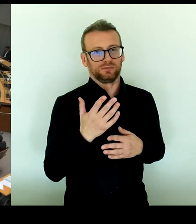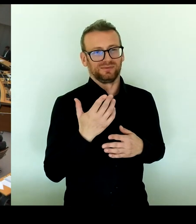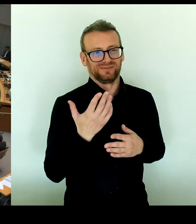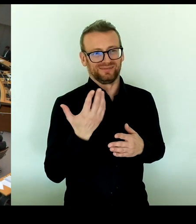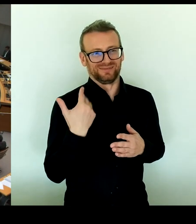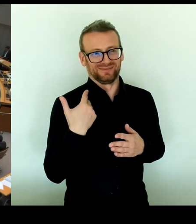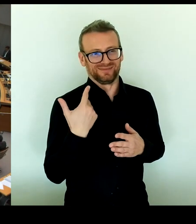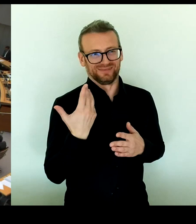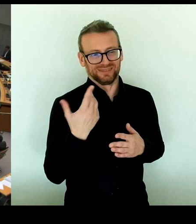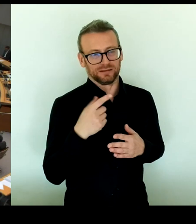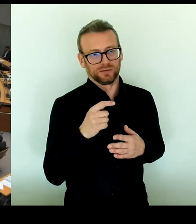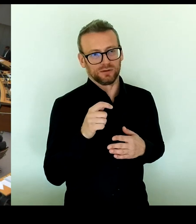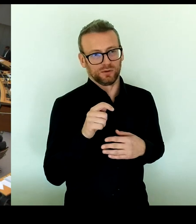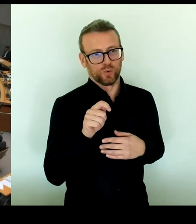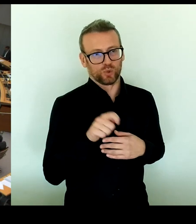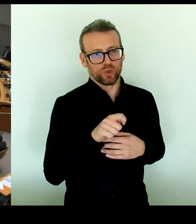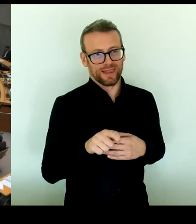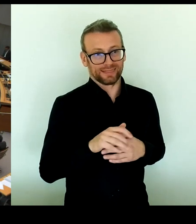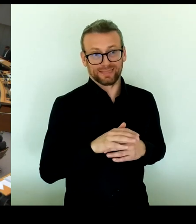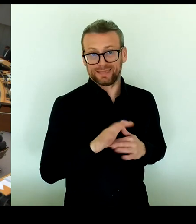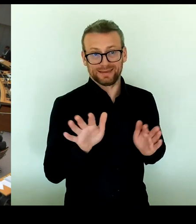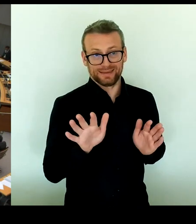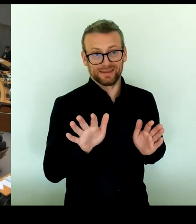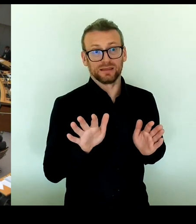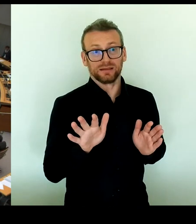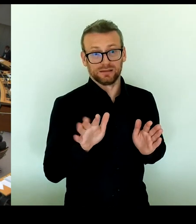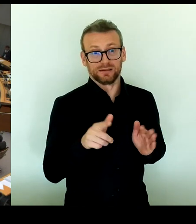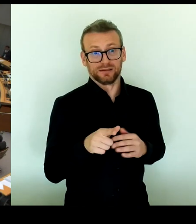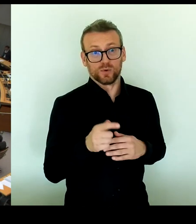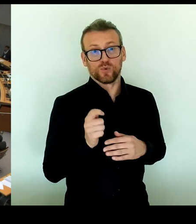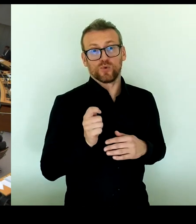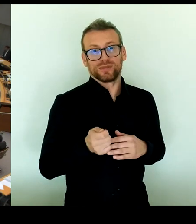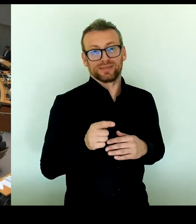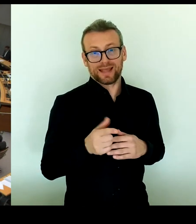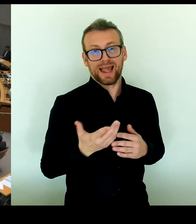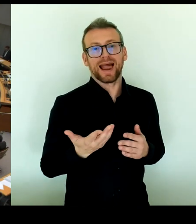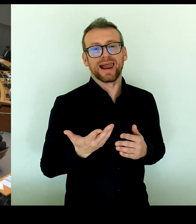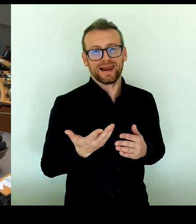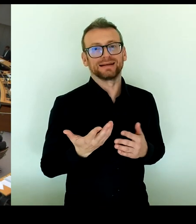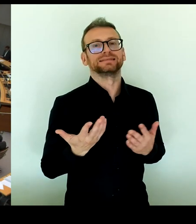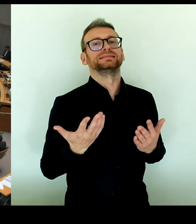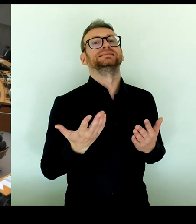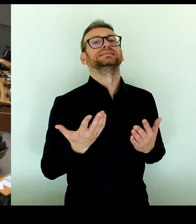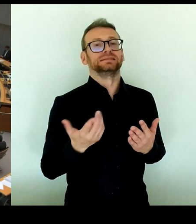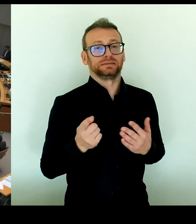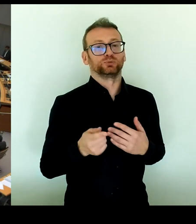Damit wird dem besonderen gesetzlichen Schutz von Patient:innen-Daten Rechnung ge)